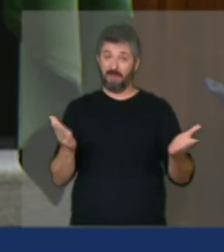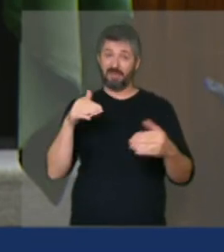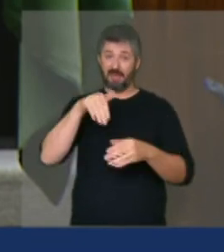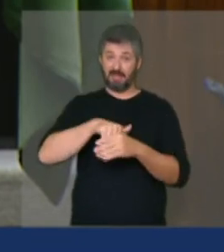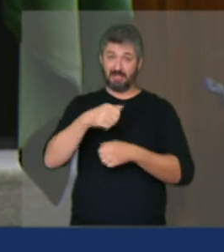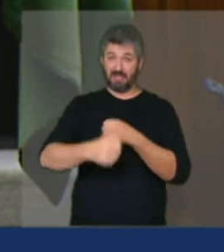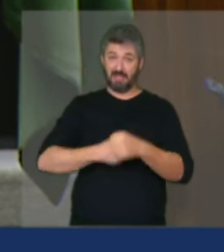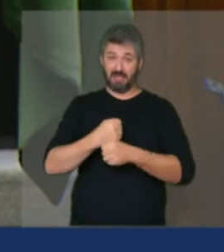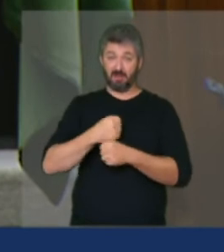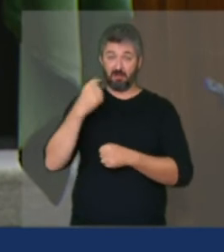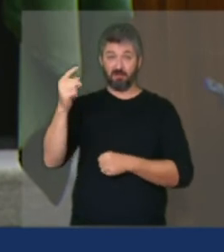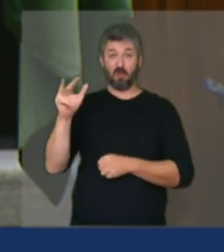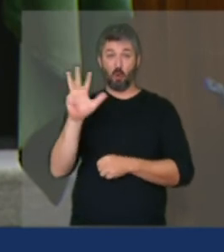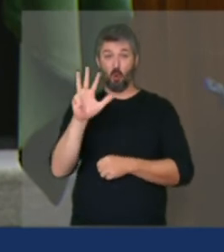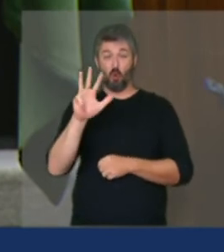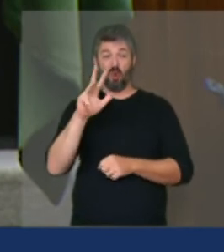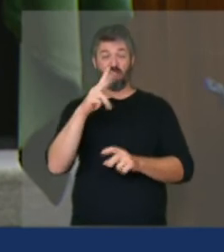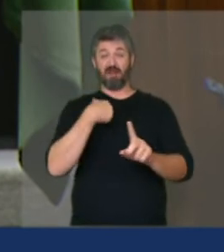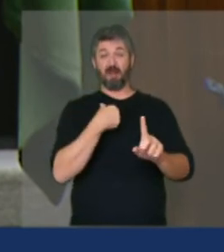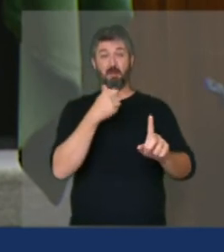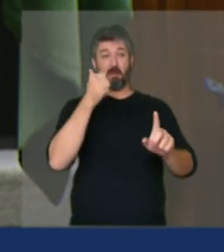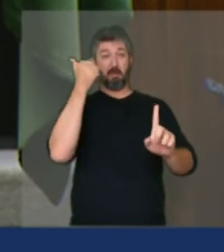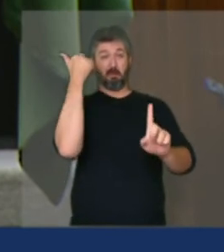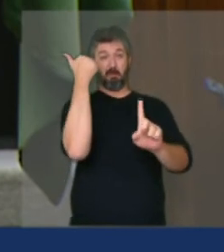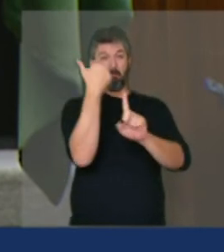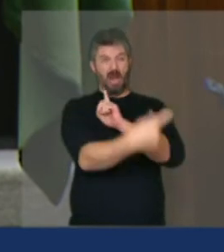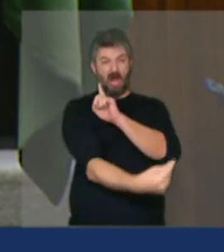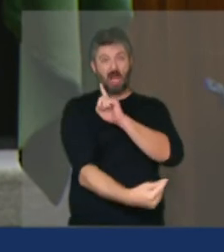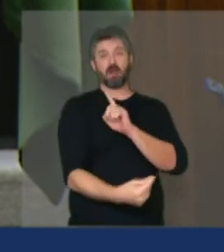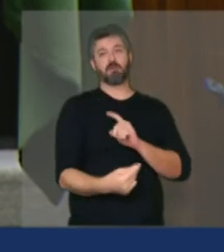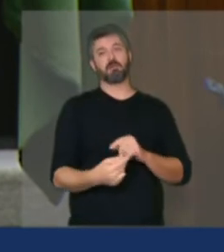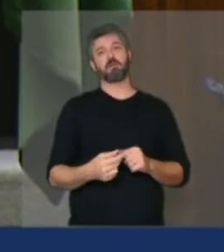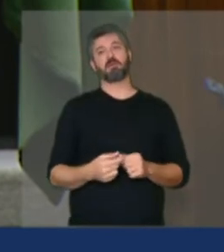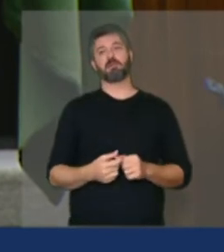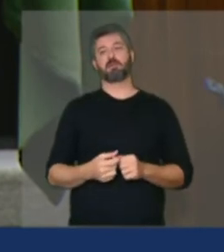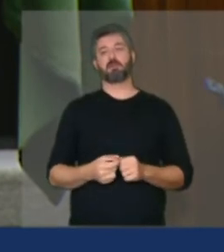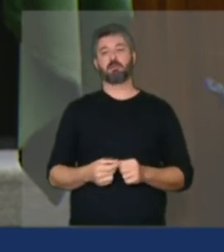DAR UM BANHO NELE, SEJA LÁ QUANDO ESSAS ELEIÇÕES ACONTECEREM NO BRASIL, ESPERAMOS QUE SEJA BREVE,